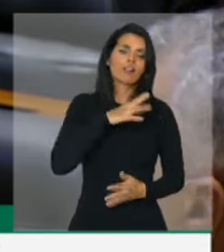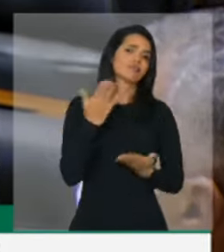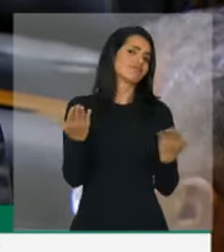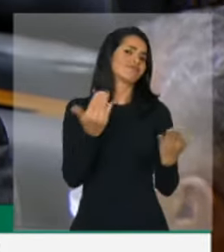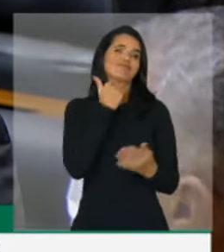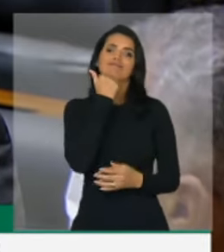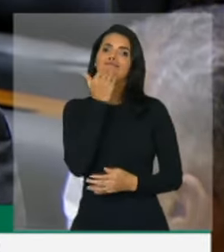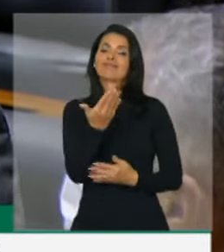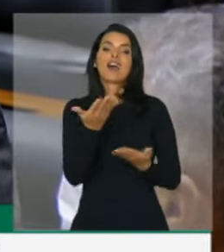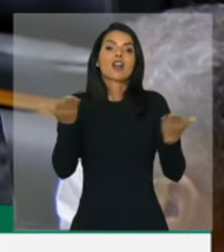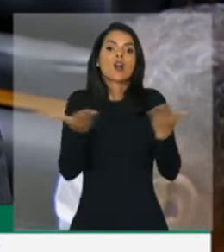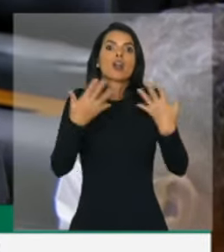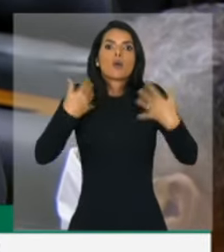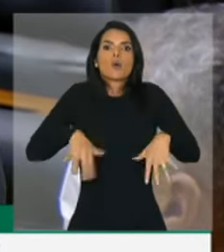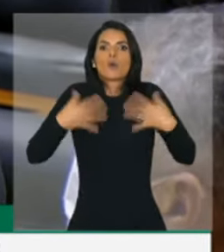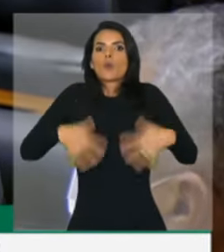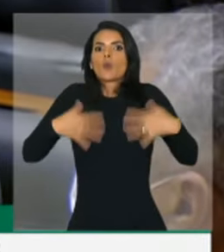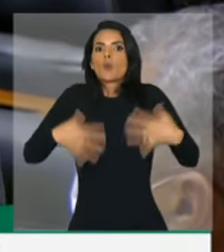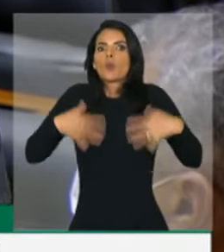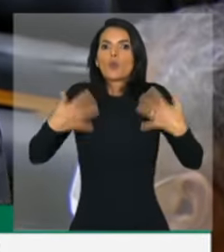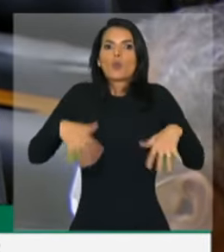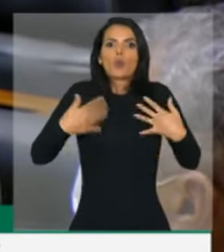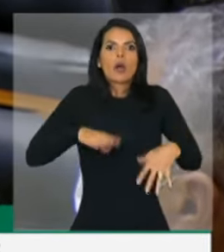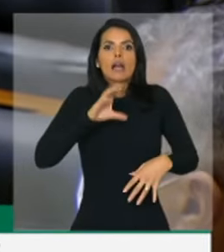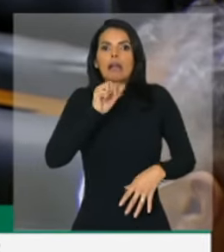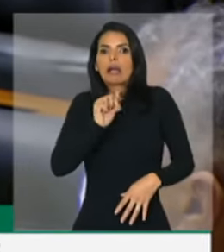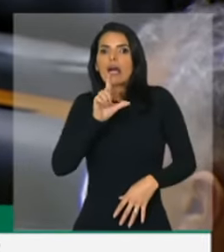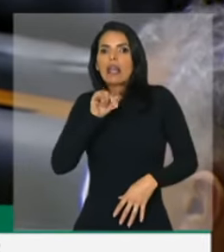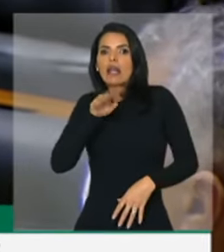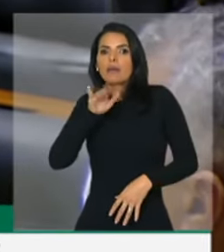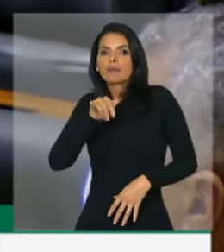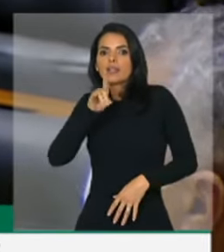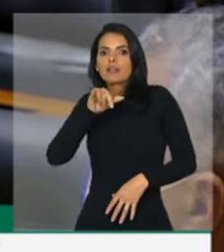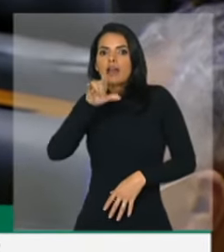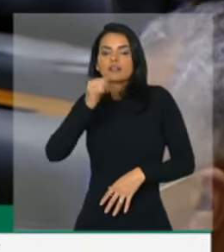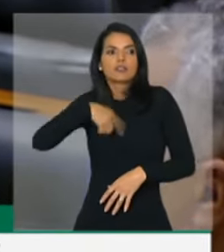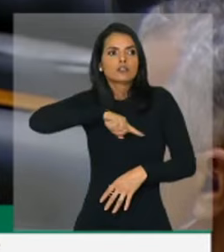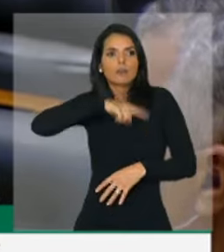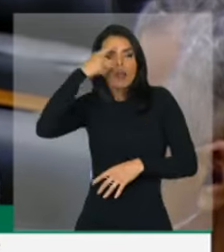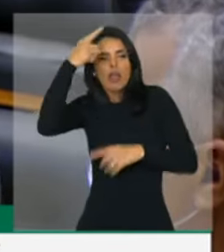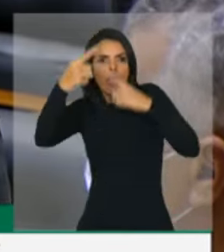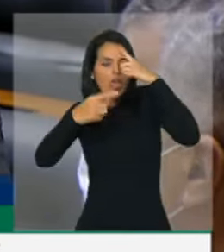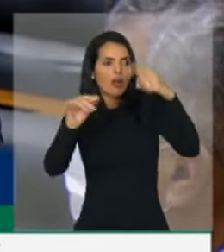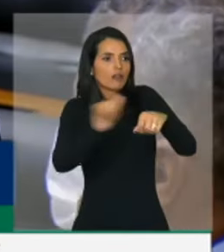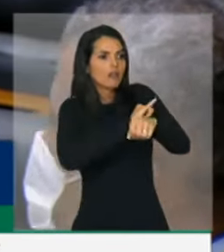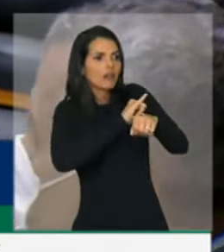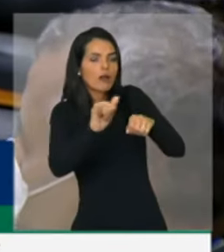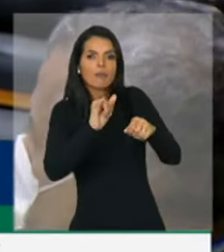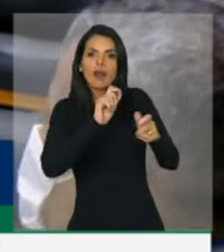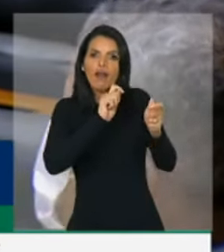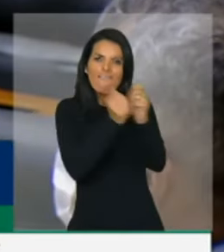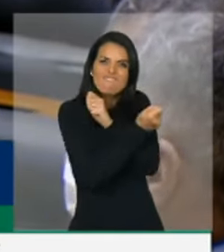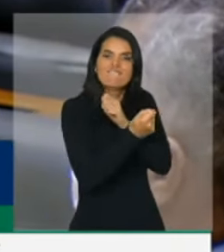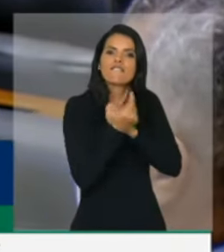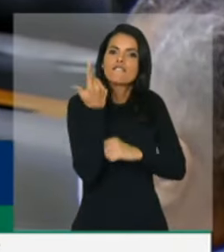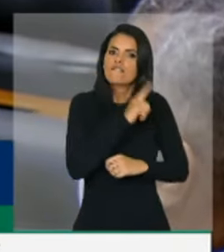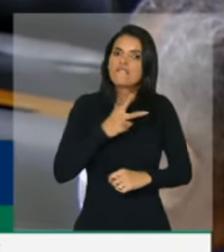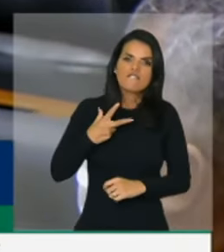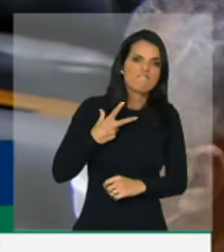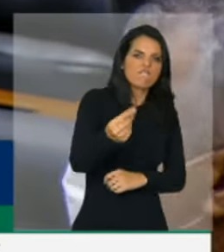EVAIR, NÓS VIVEMOS UMA COLO , CALAMIDADE, NUMA CALAMIDADE PRECISAMOS SER CRIATIVOS PARA VENCER ESSE VÍRUS. NÃO É POSSÍVEL QUE TENHAMOS CINCO MIL PESSOAS EM FILAS E ACHAR